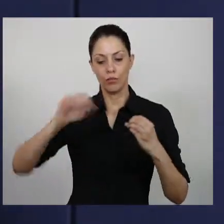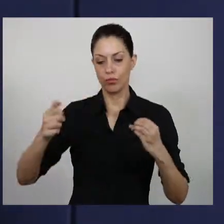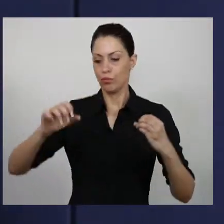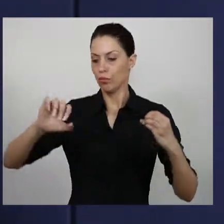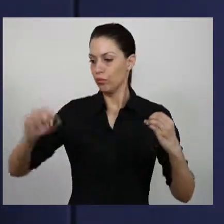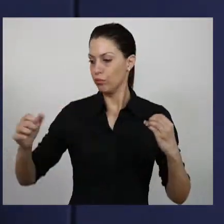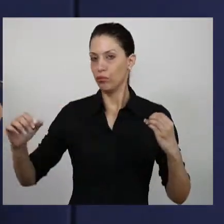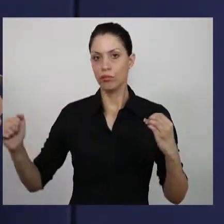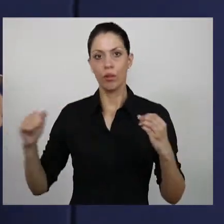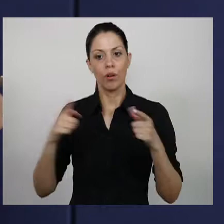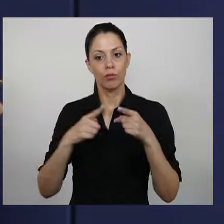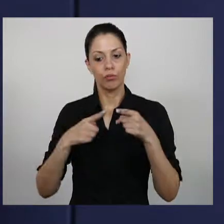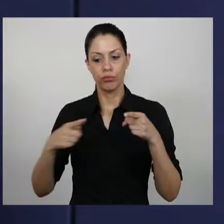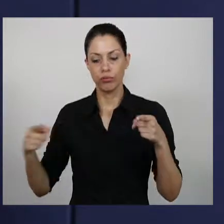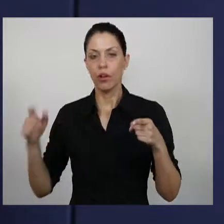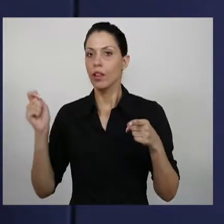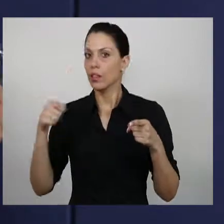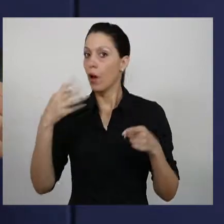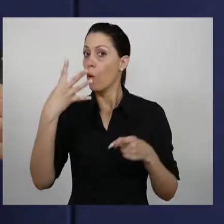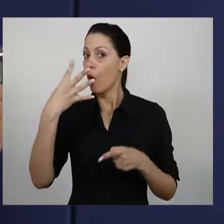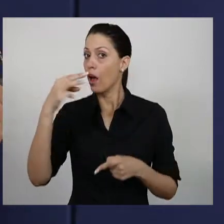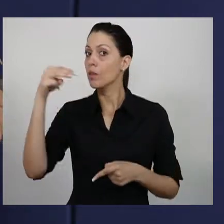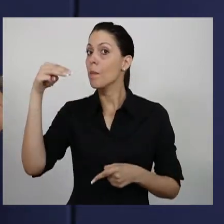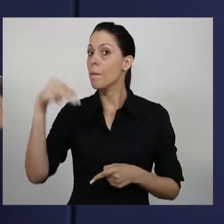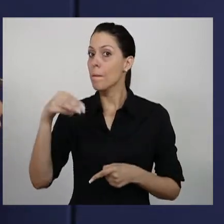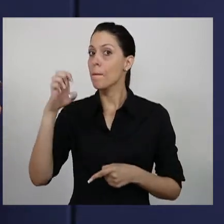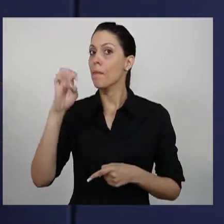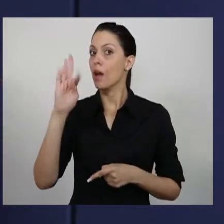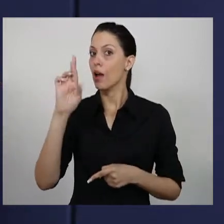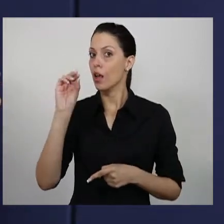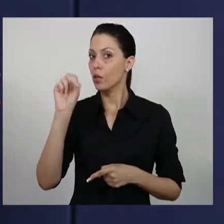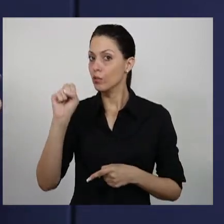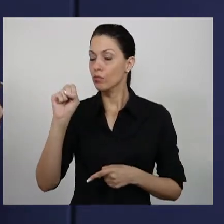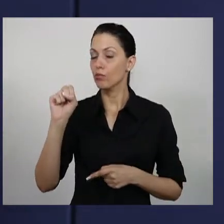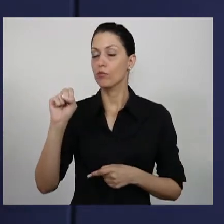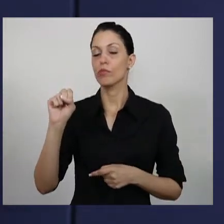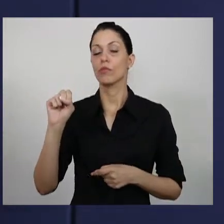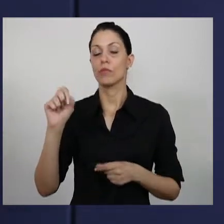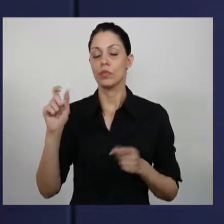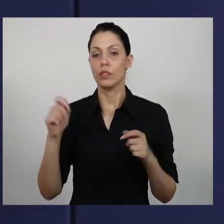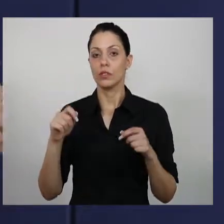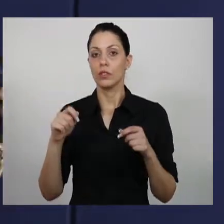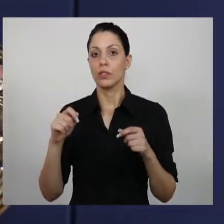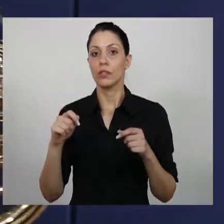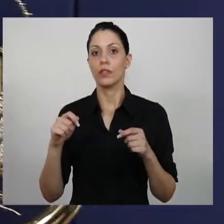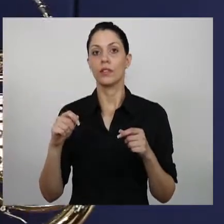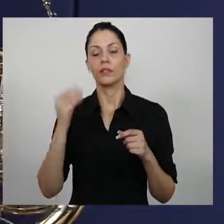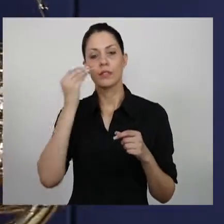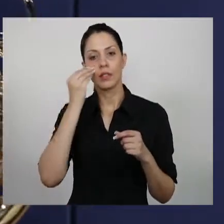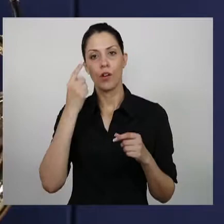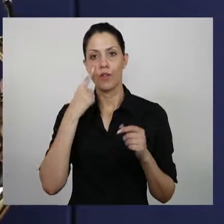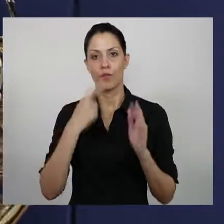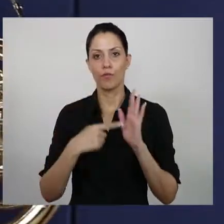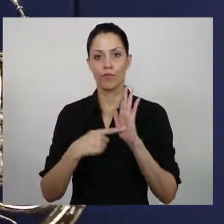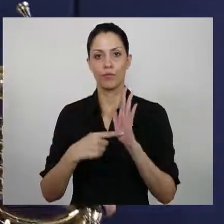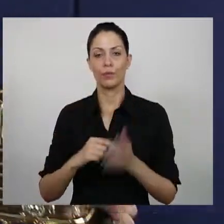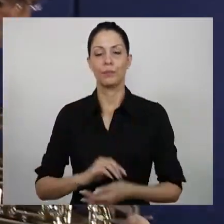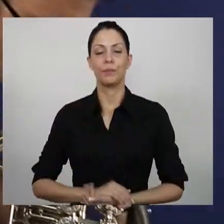E se eu colocasse um pouquinho a mais, quatro metros e 10 centímetros? Foi o que eles fizeram, que eu vou fazer agora.